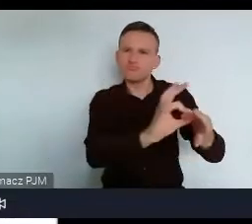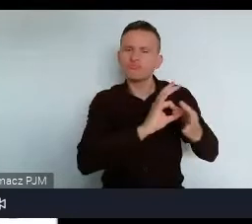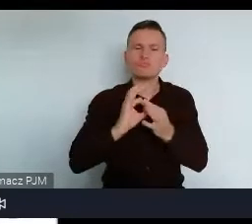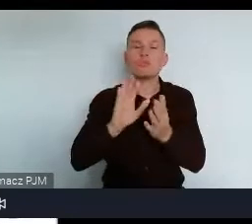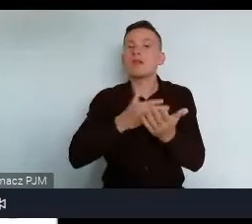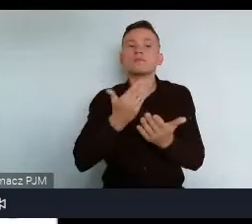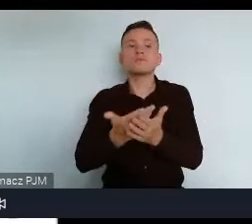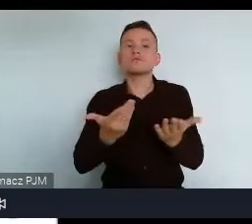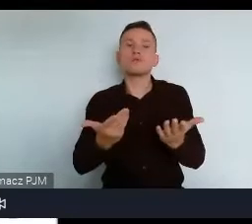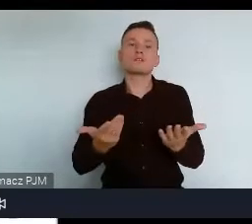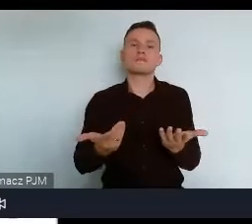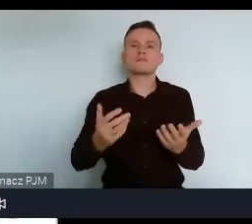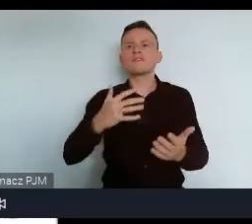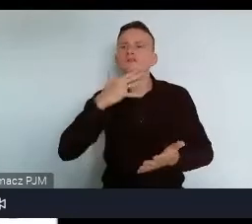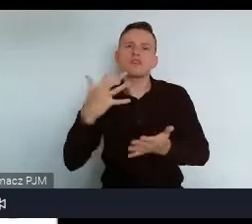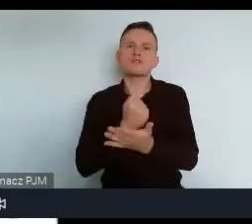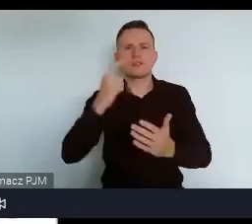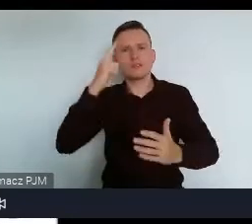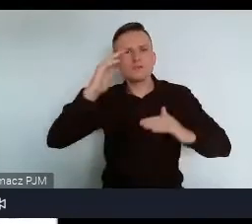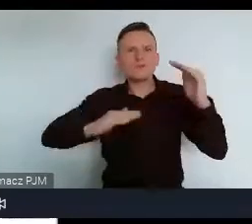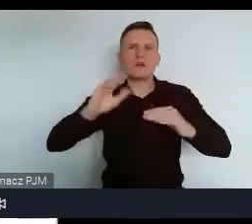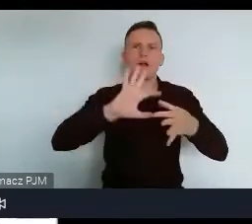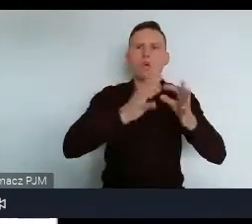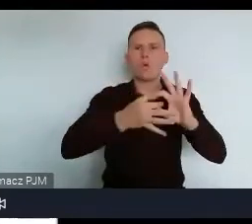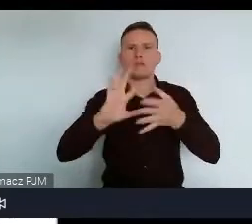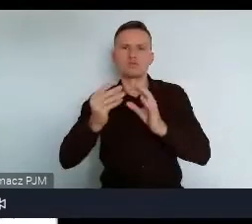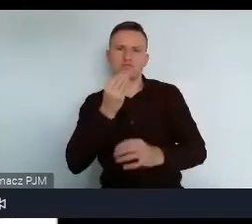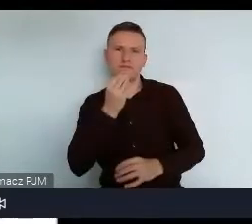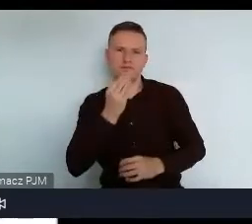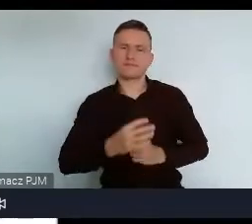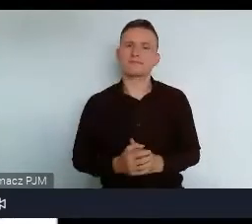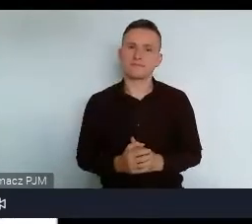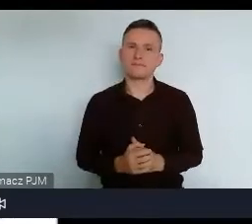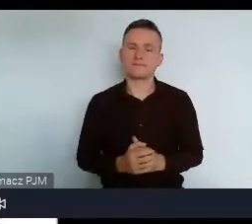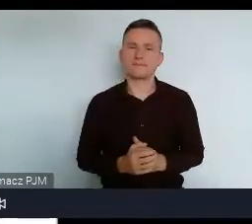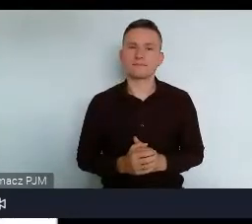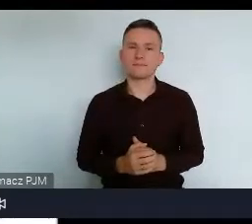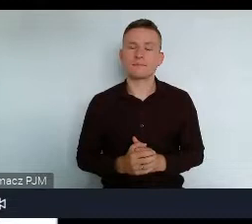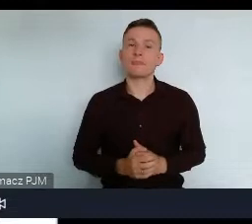zrównoważonych łańcuchów żywnościowych. Zostało to uznane za realizację